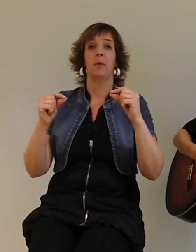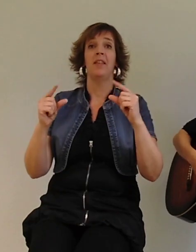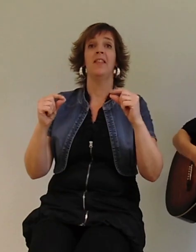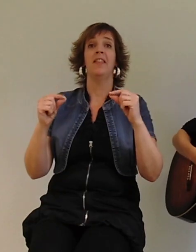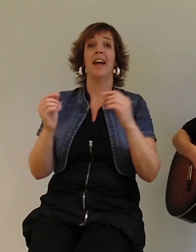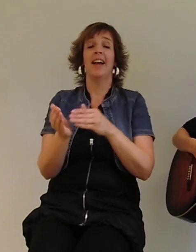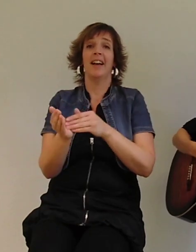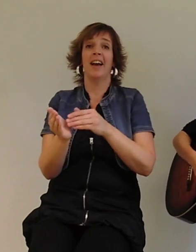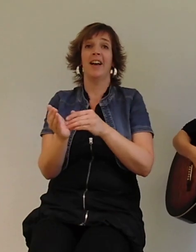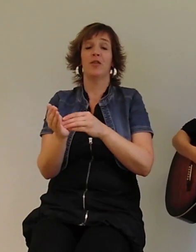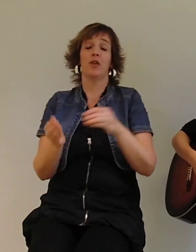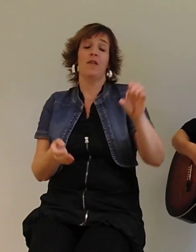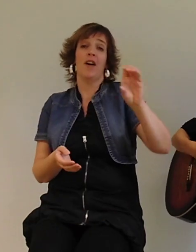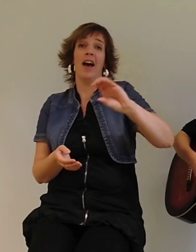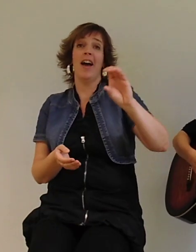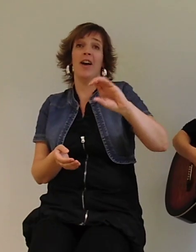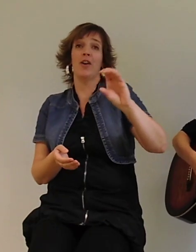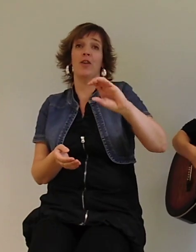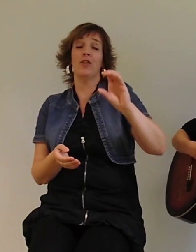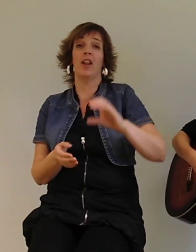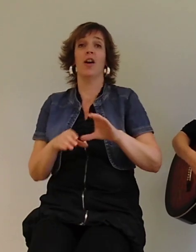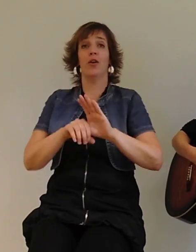pindakaas of hagelslag of leverpastei